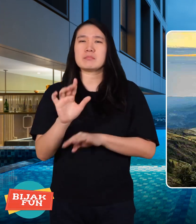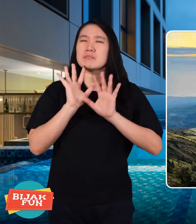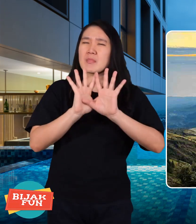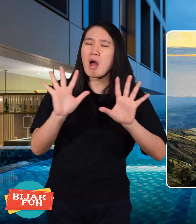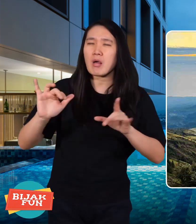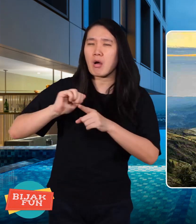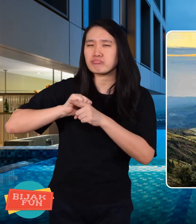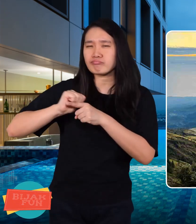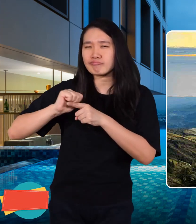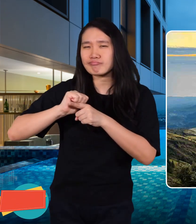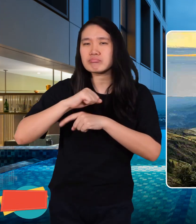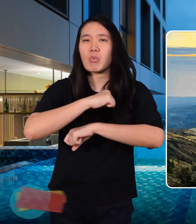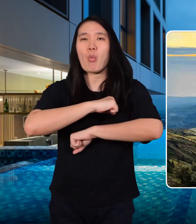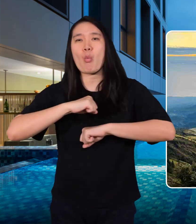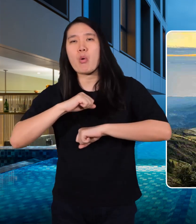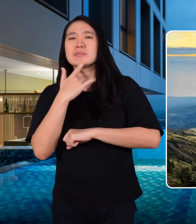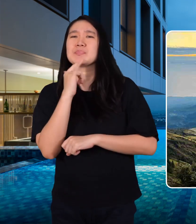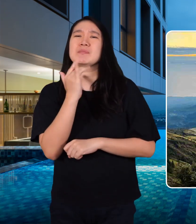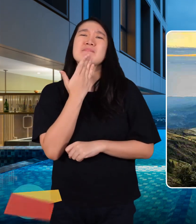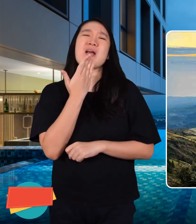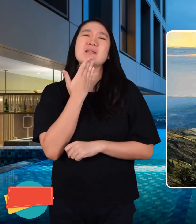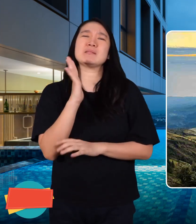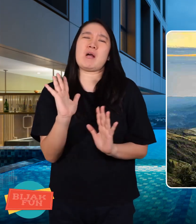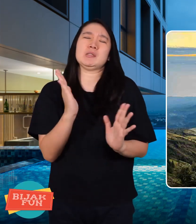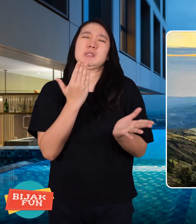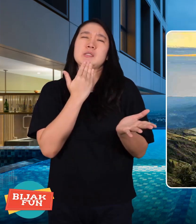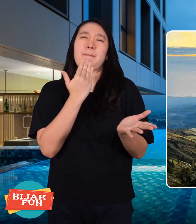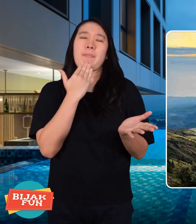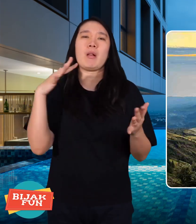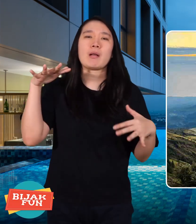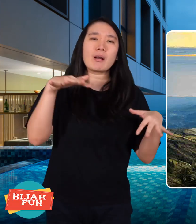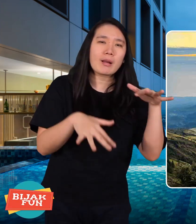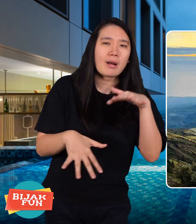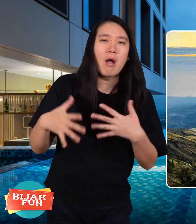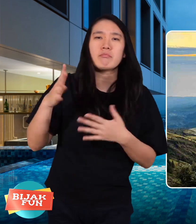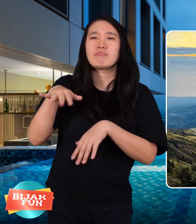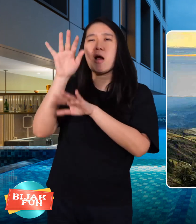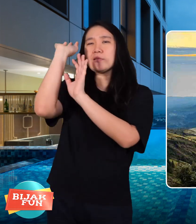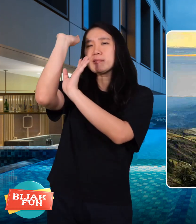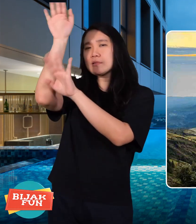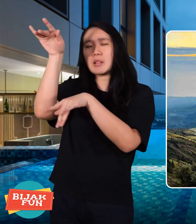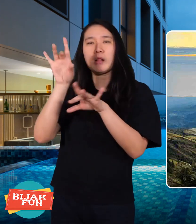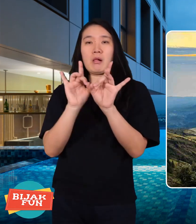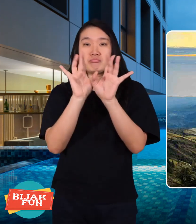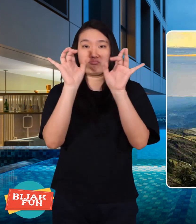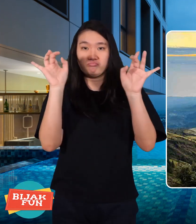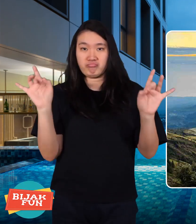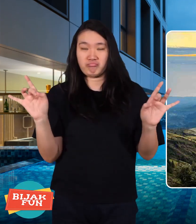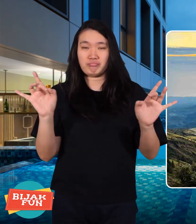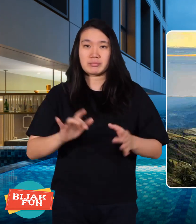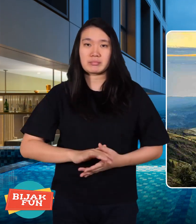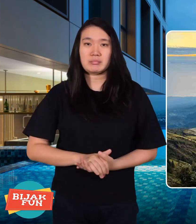dan banyak latihan olahraga seperti biasa yang simpel seperti renang, basket dan lainnya.